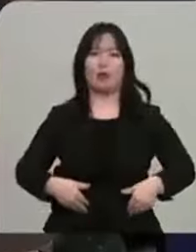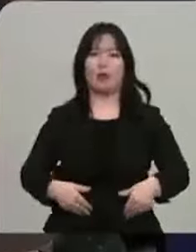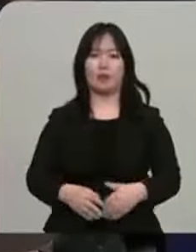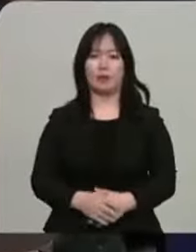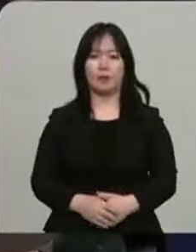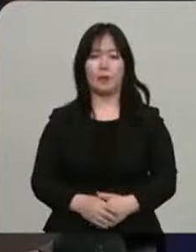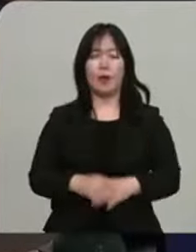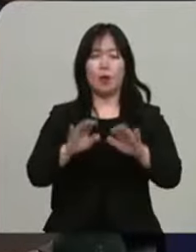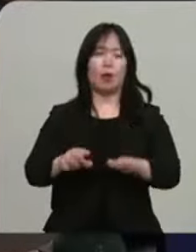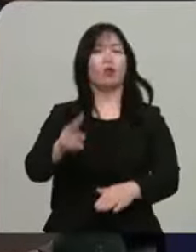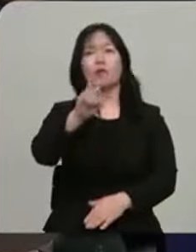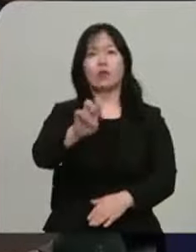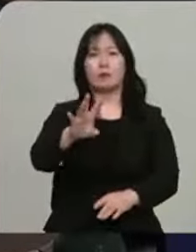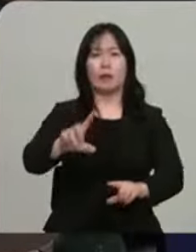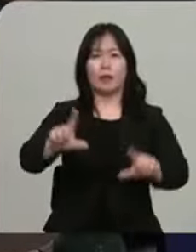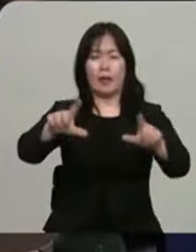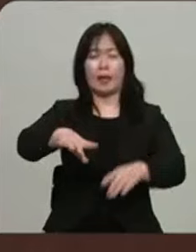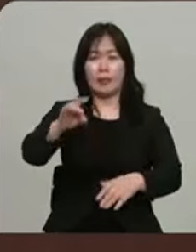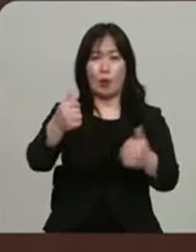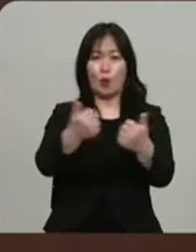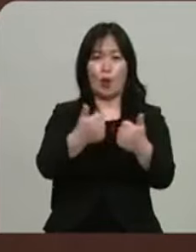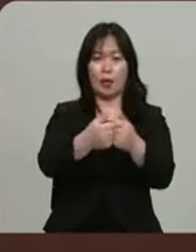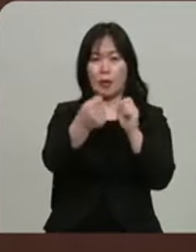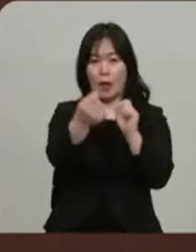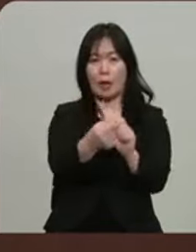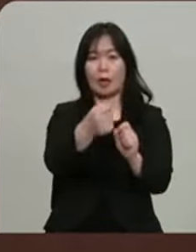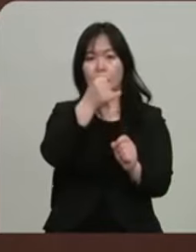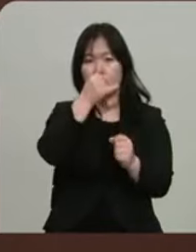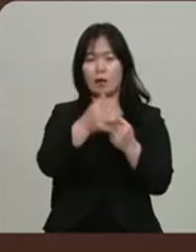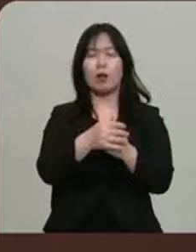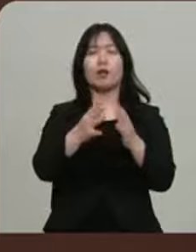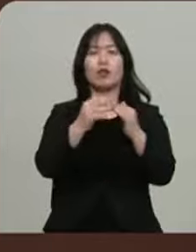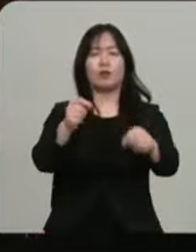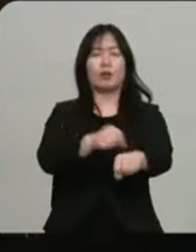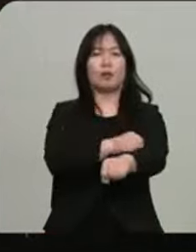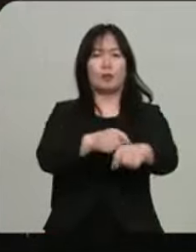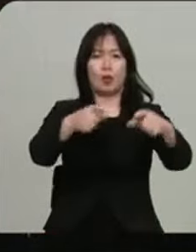오는 24일 첫 임시회를 앞두고 있는 전북특별자치도의회.